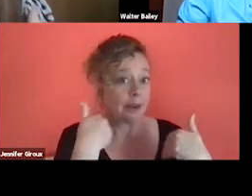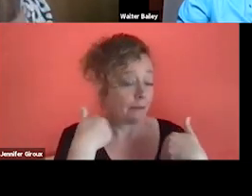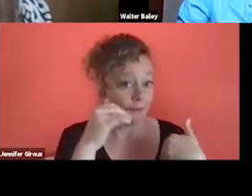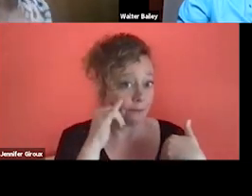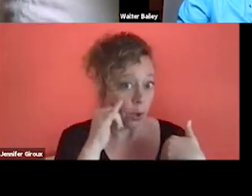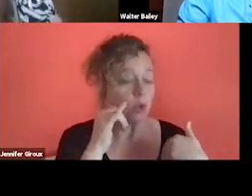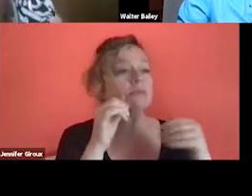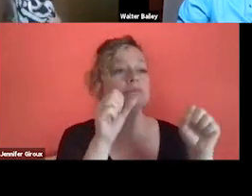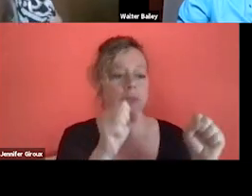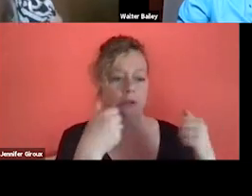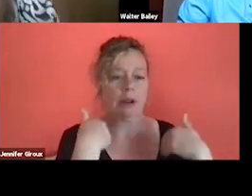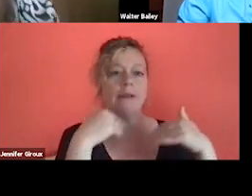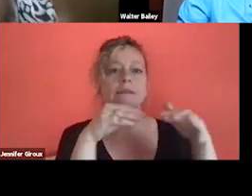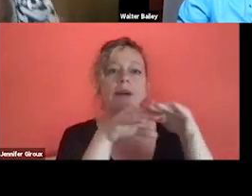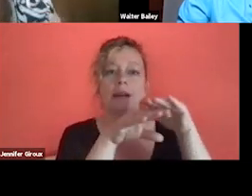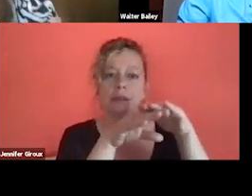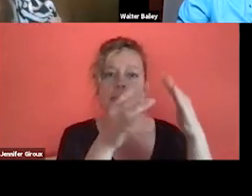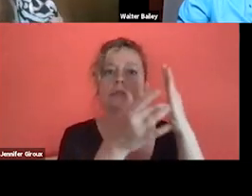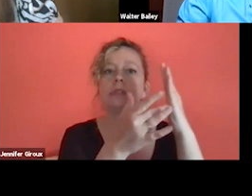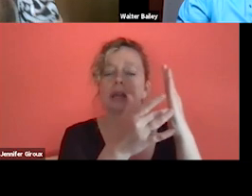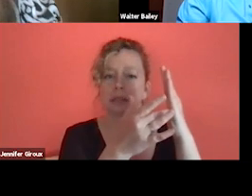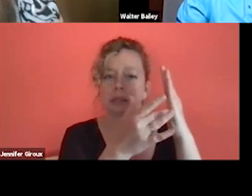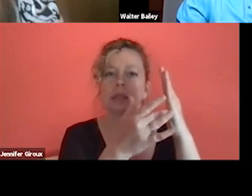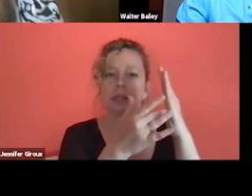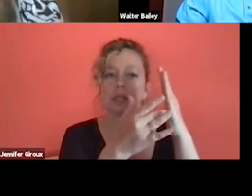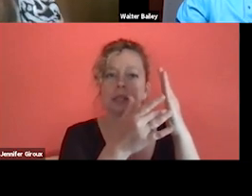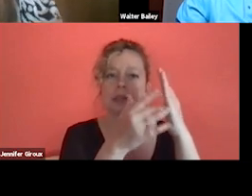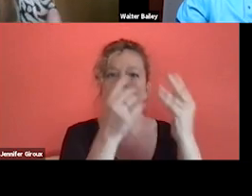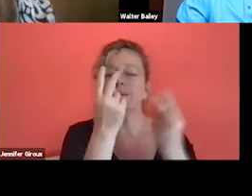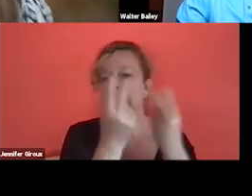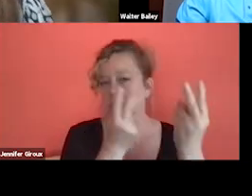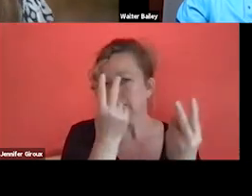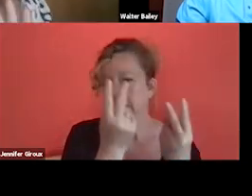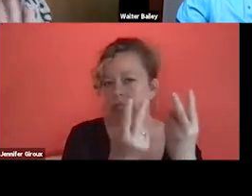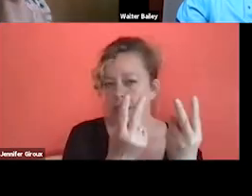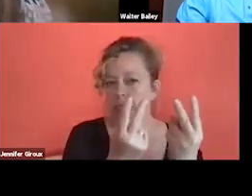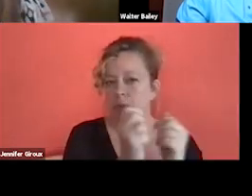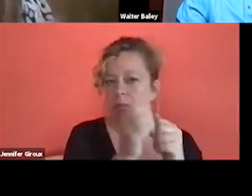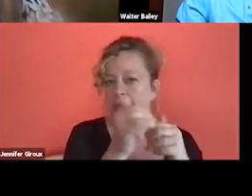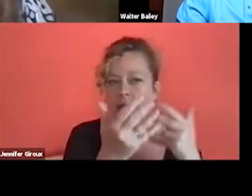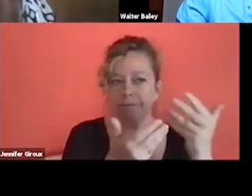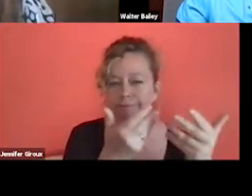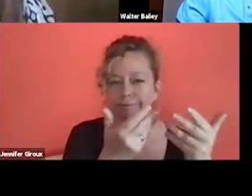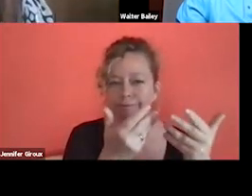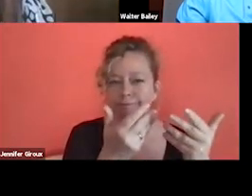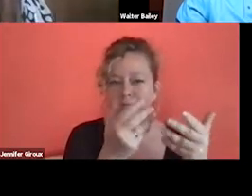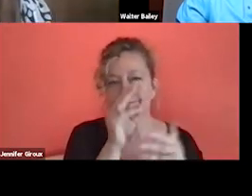podrían tener acceso a visitas facilitadas tecnológicamente a través de ese tipo de cabina multimedia.